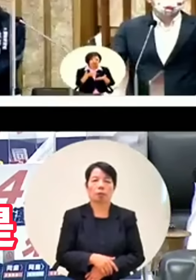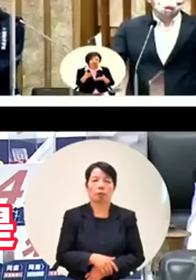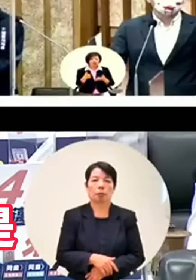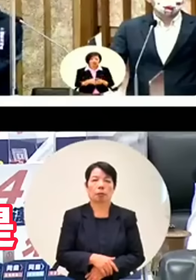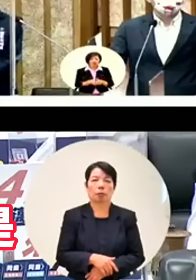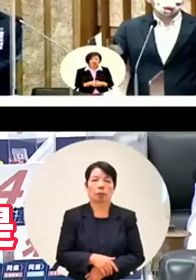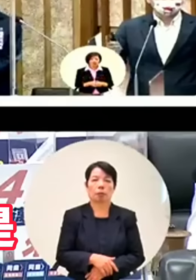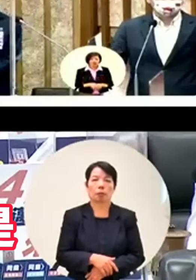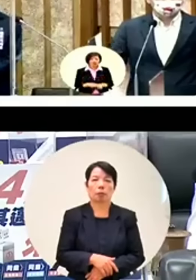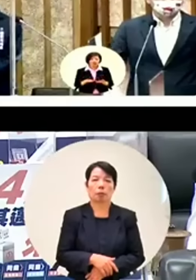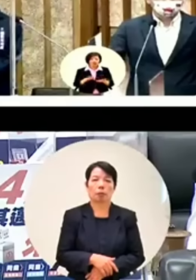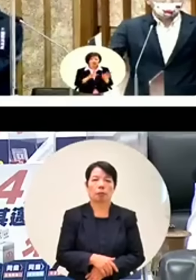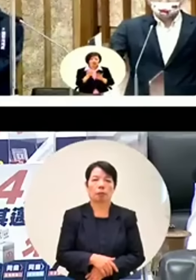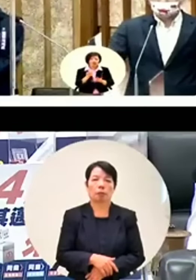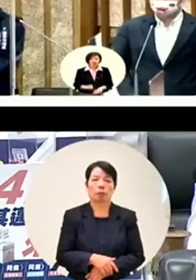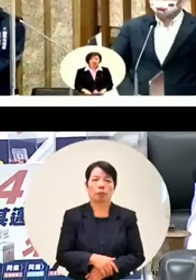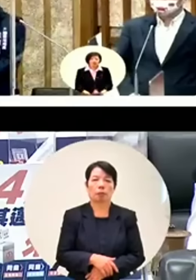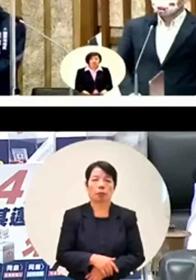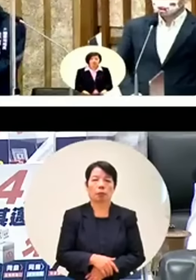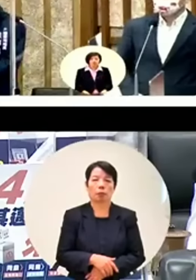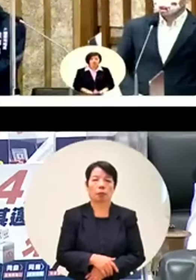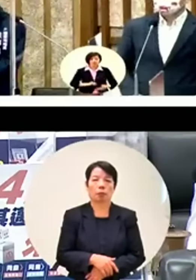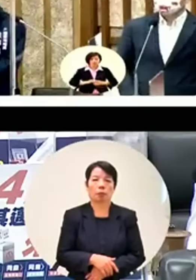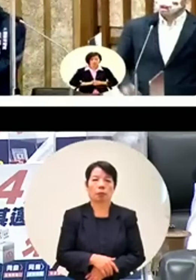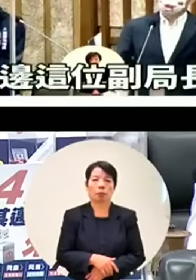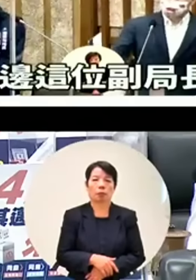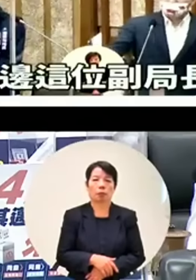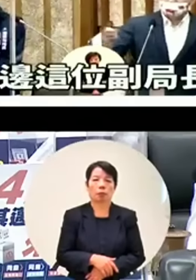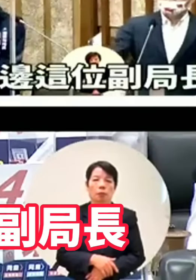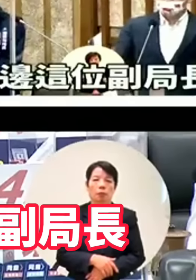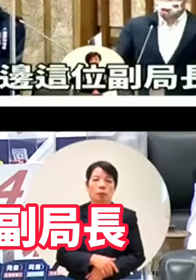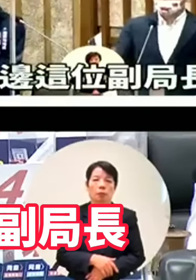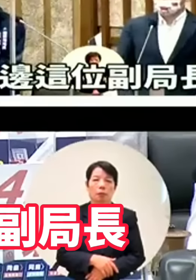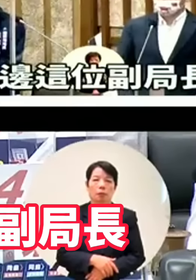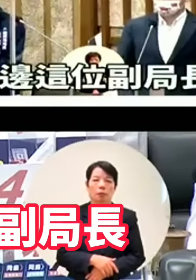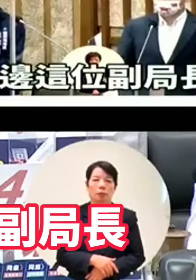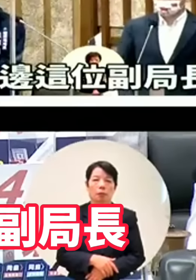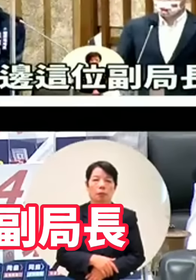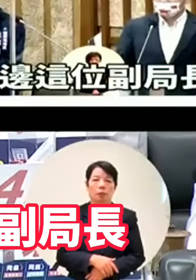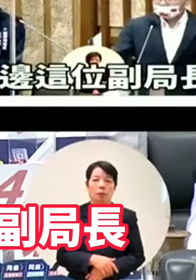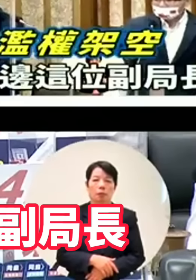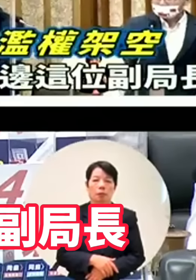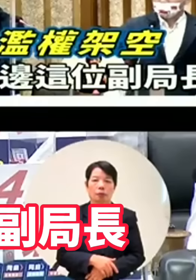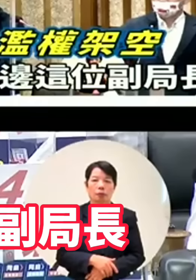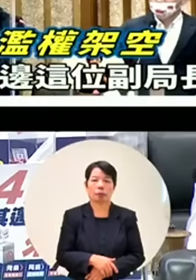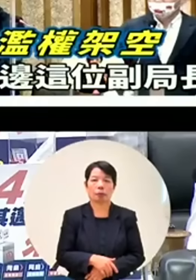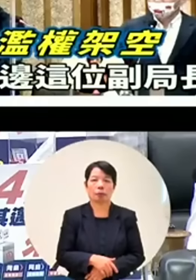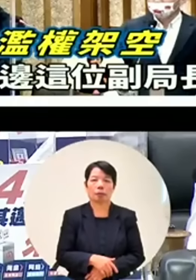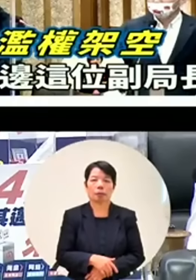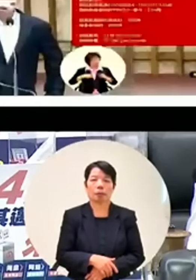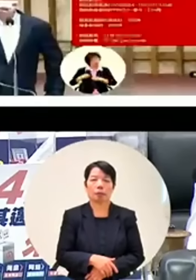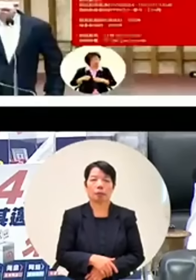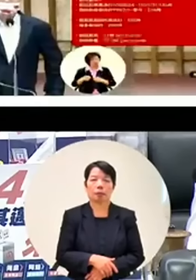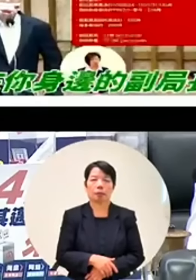現在狀況是 決策分工 變成你身邊這位副局長 濫權架空